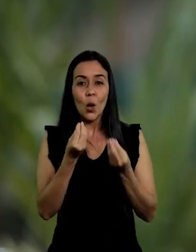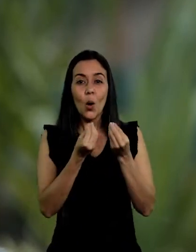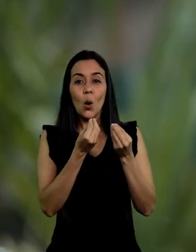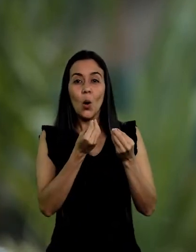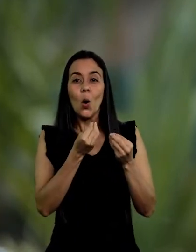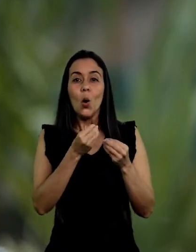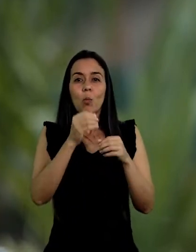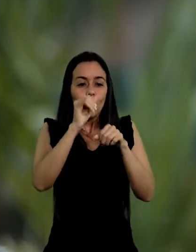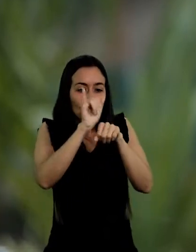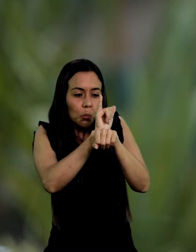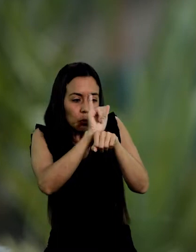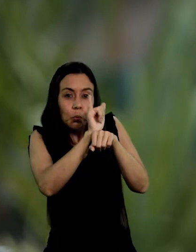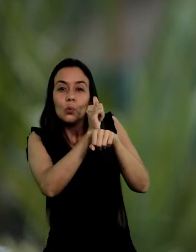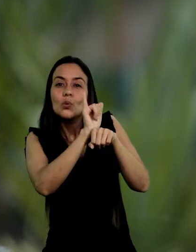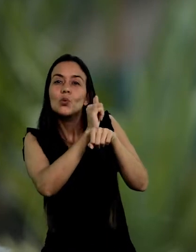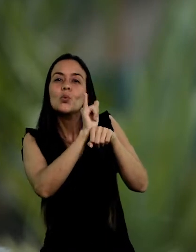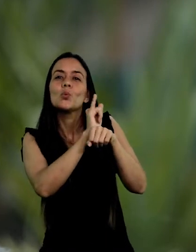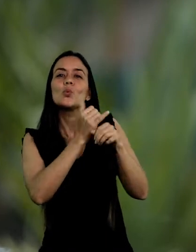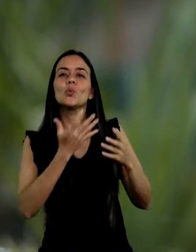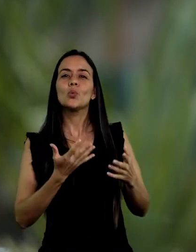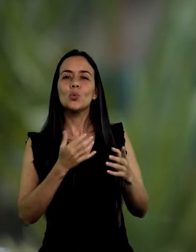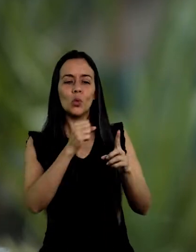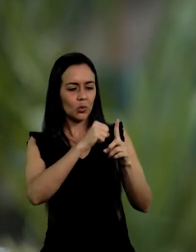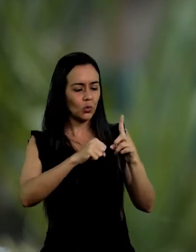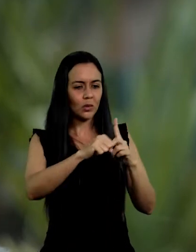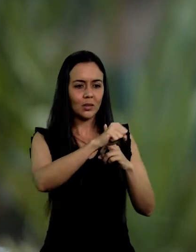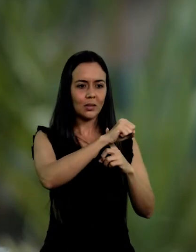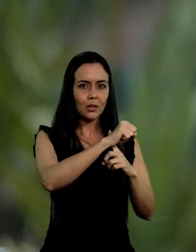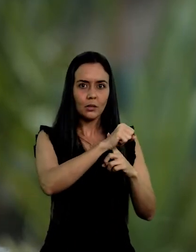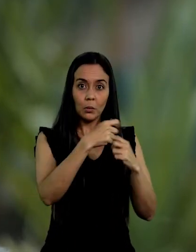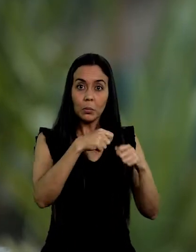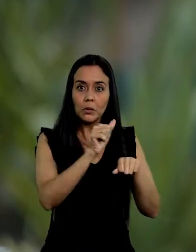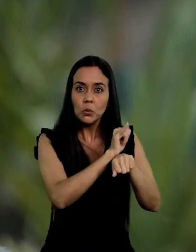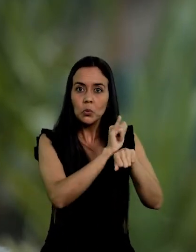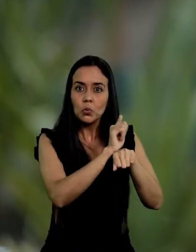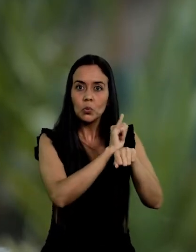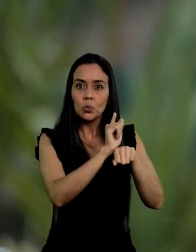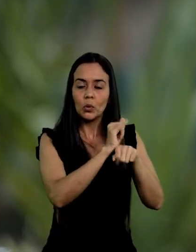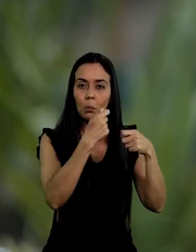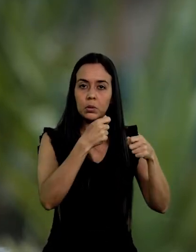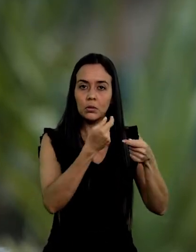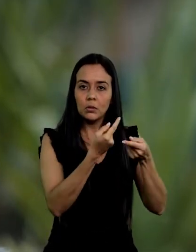que eles falam, né? Então, é um outro aprendizado, um outro